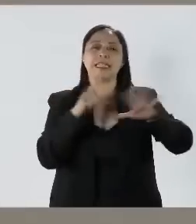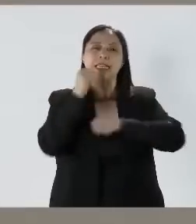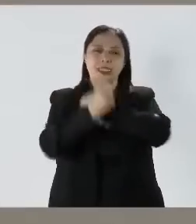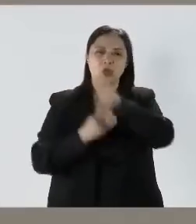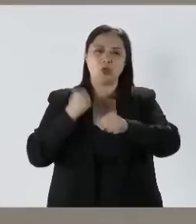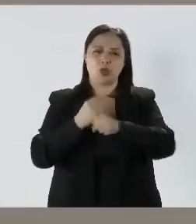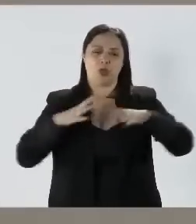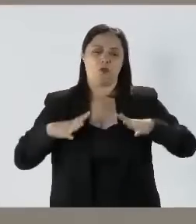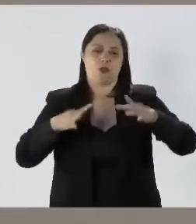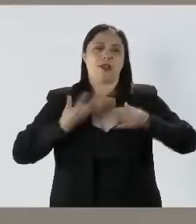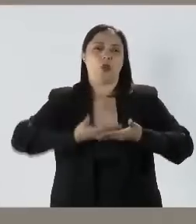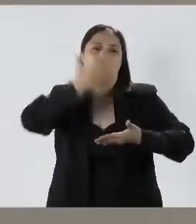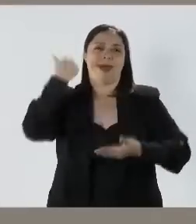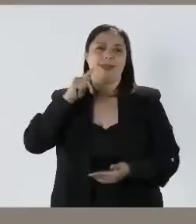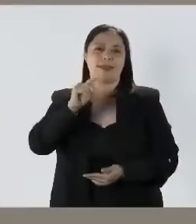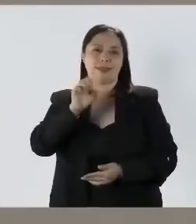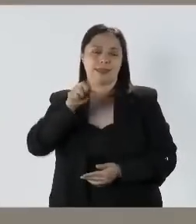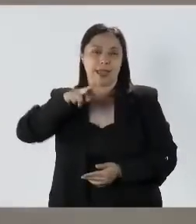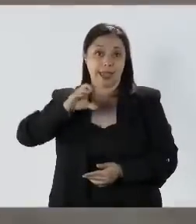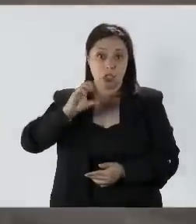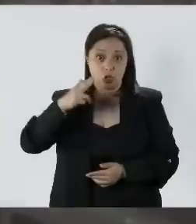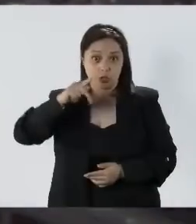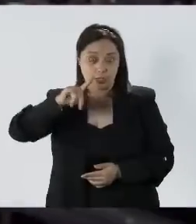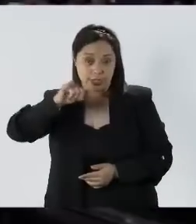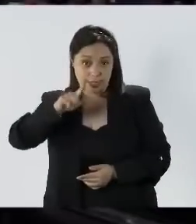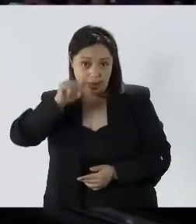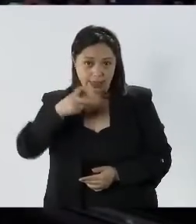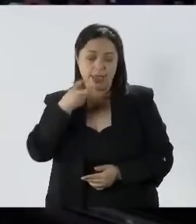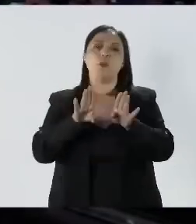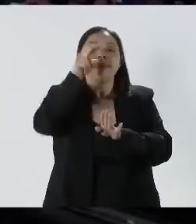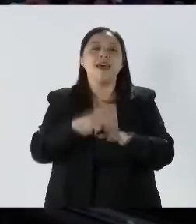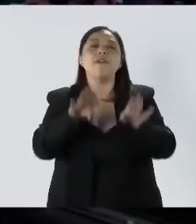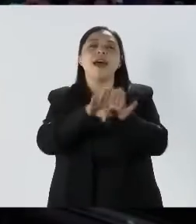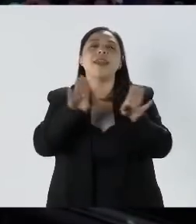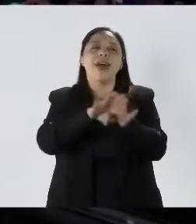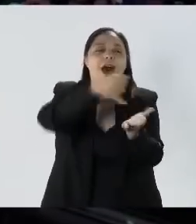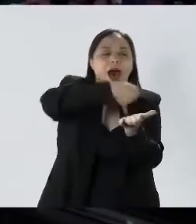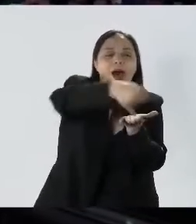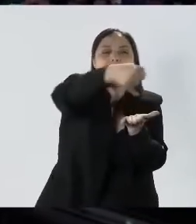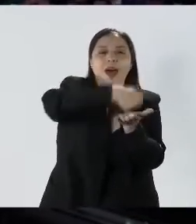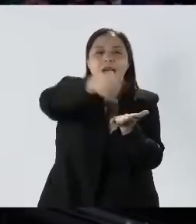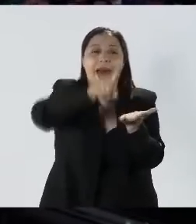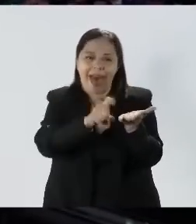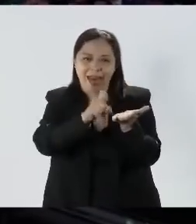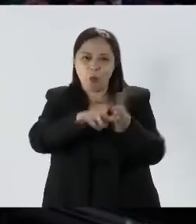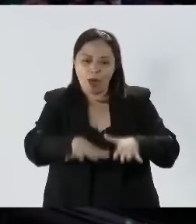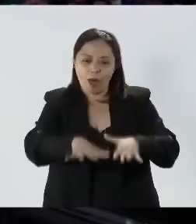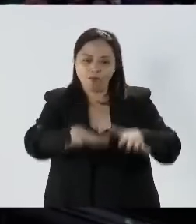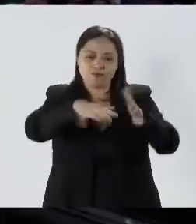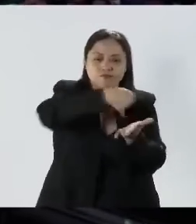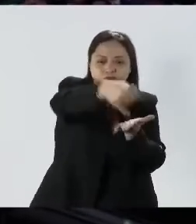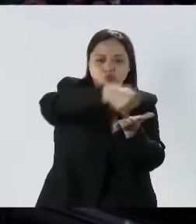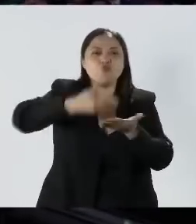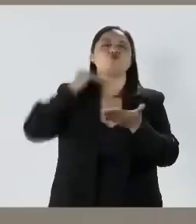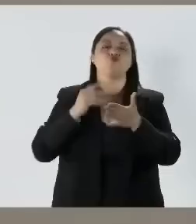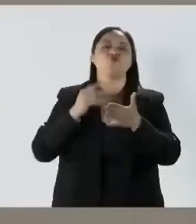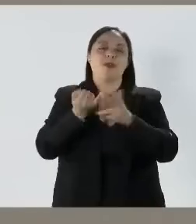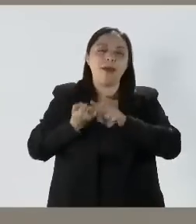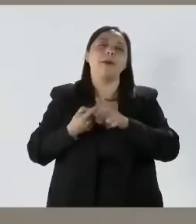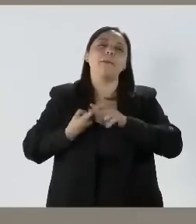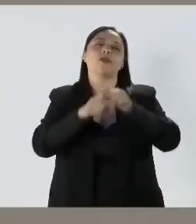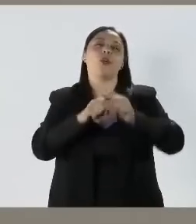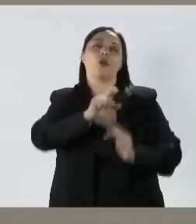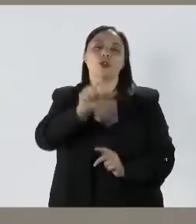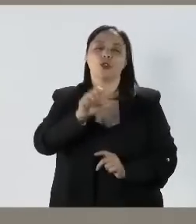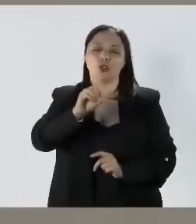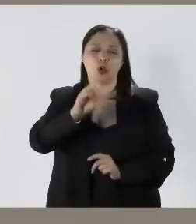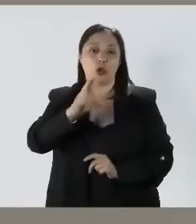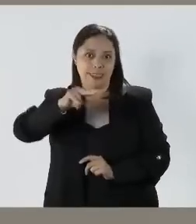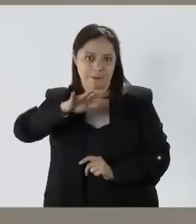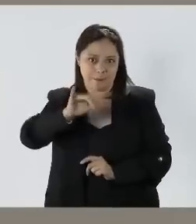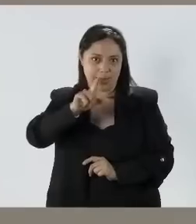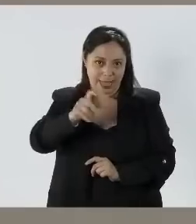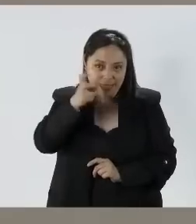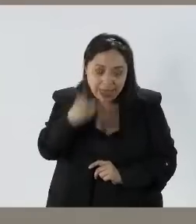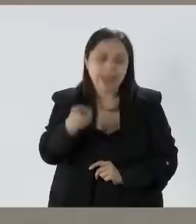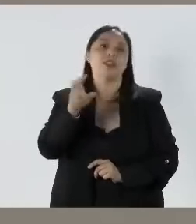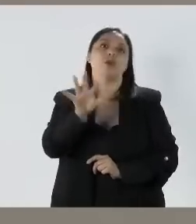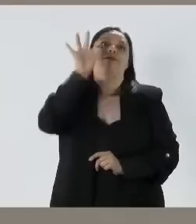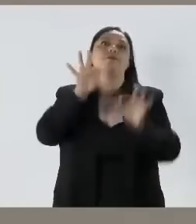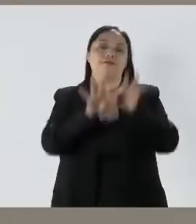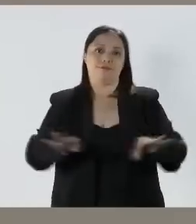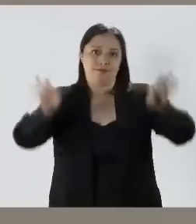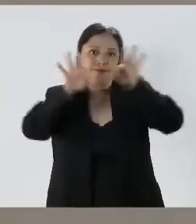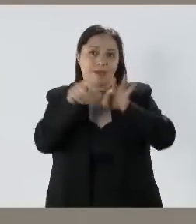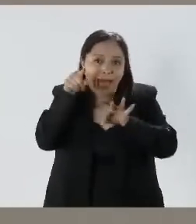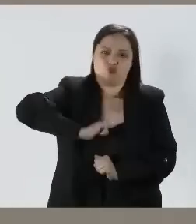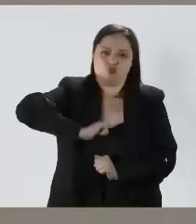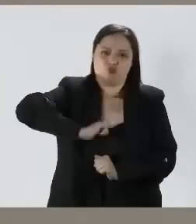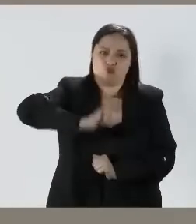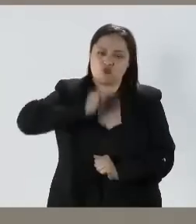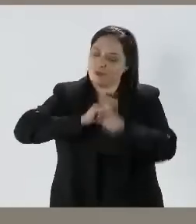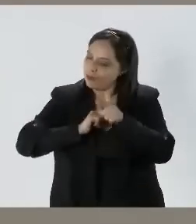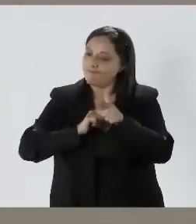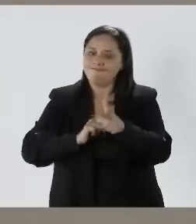señalamos importancia del sistema Nero desarrollado por ochil Ahí está así que